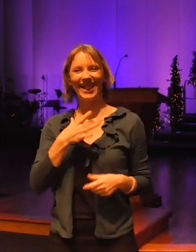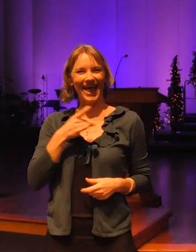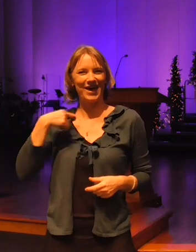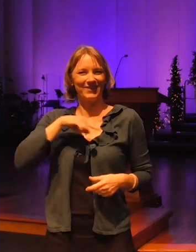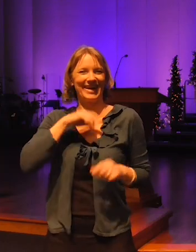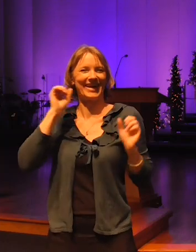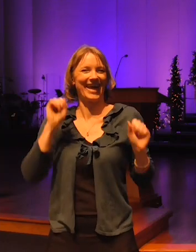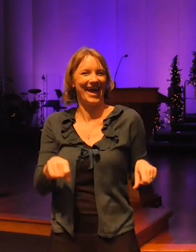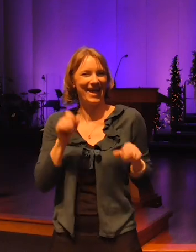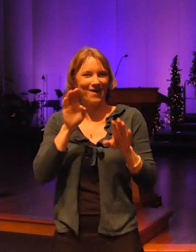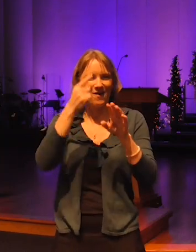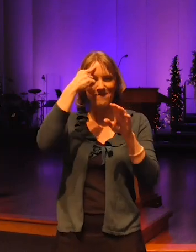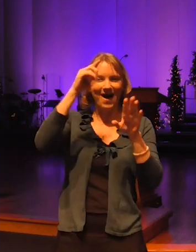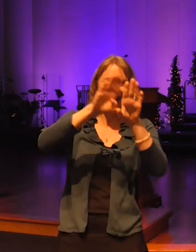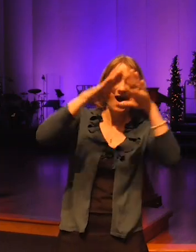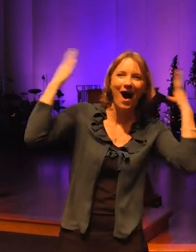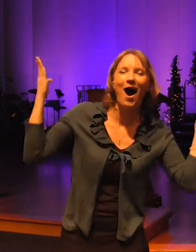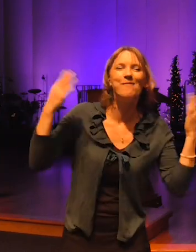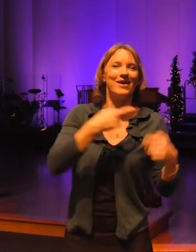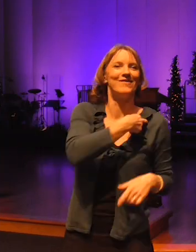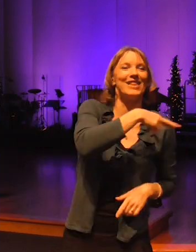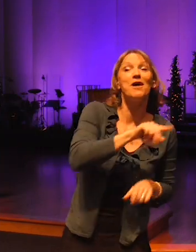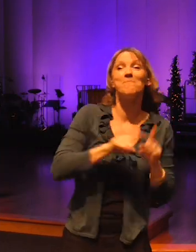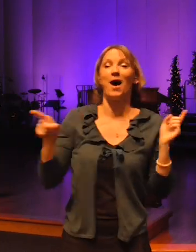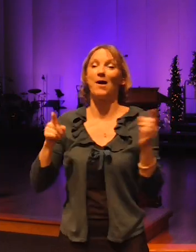términos de religión, pero cuando se trata de música, mmm